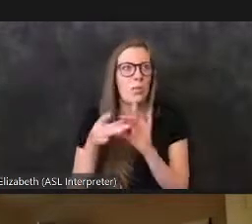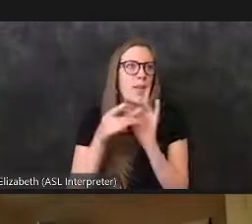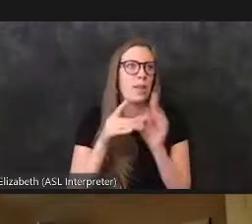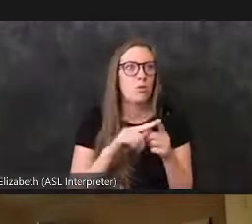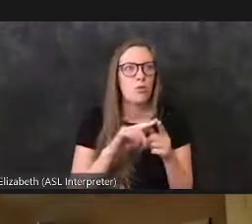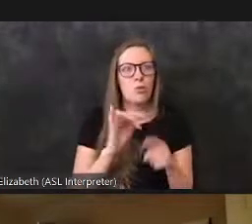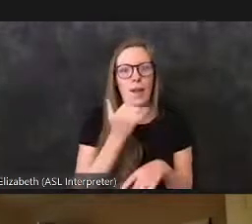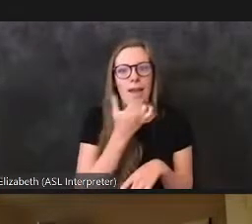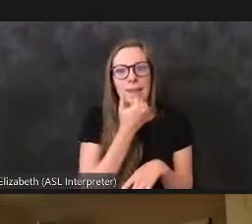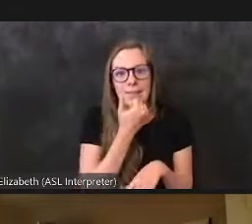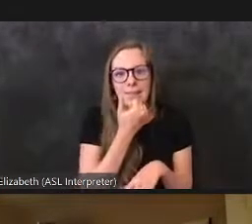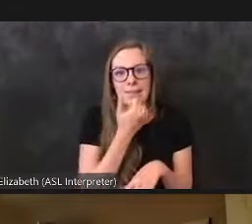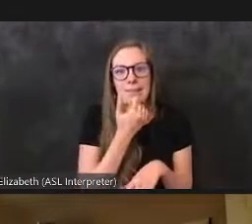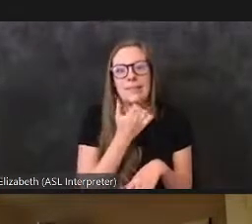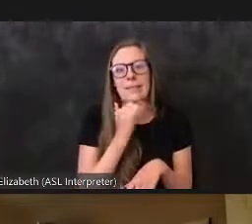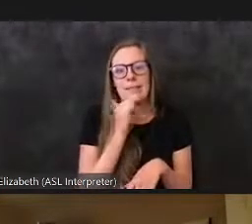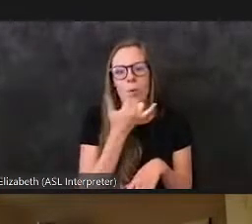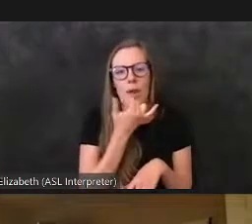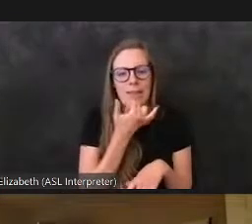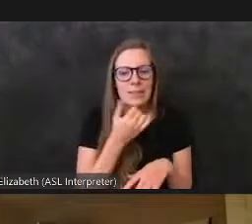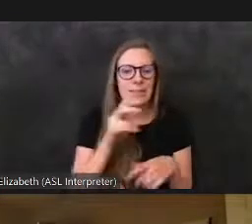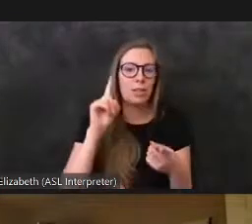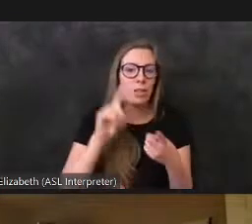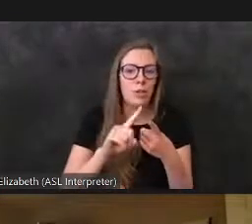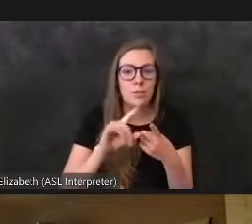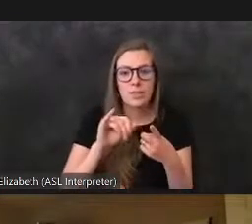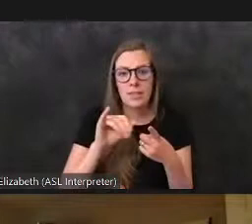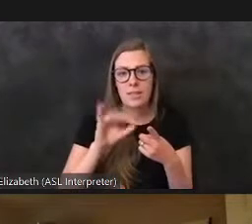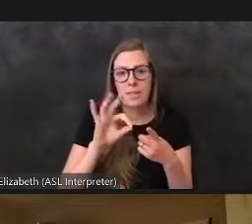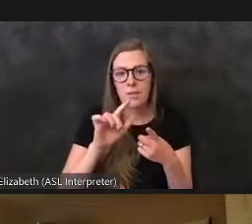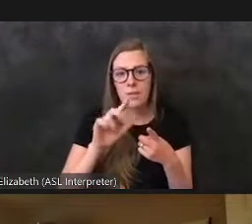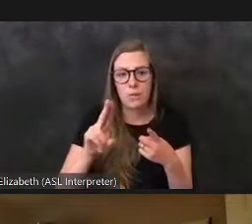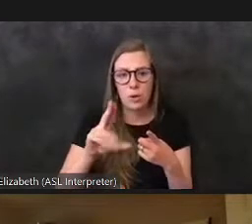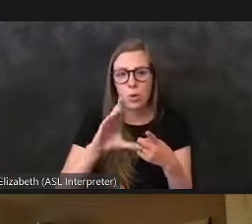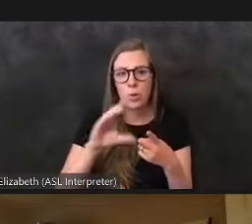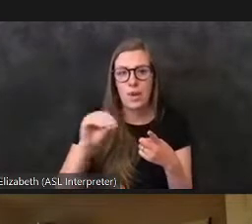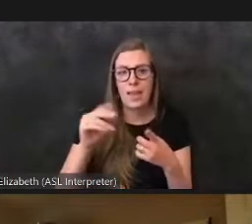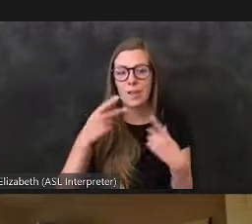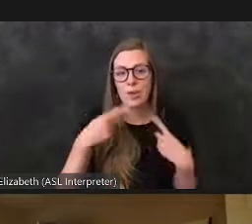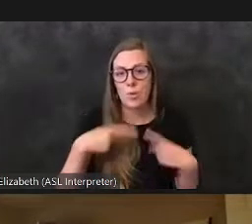accidentes al tráfico automotriz y un incremento en la